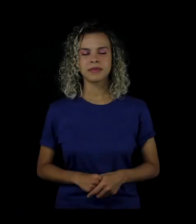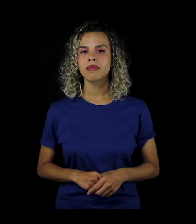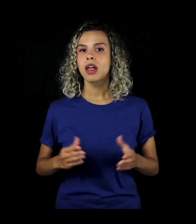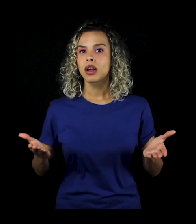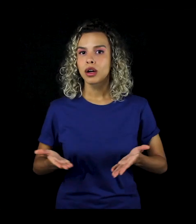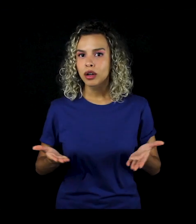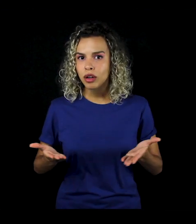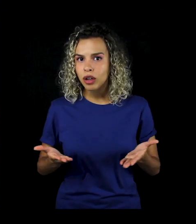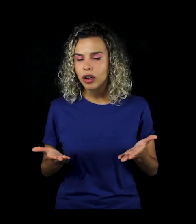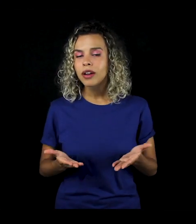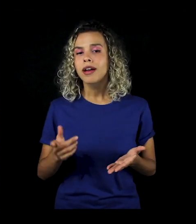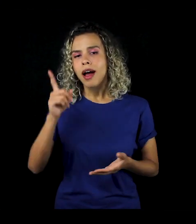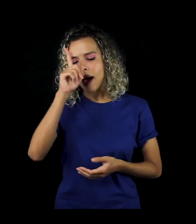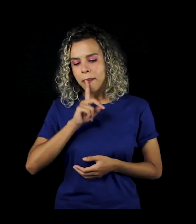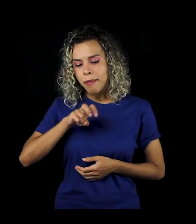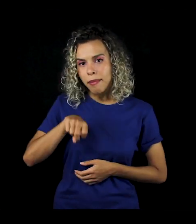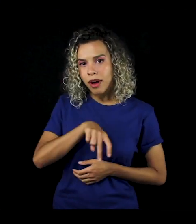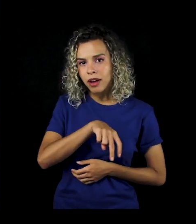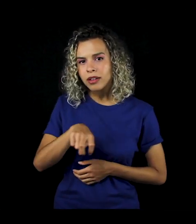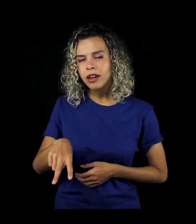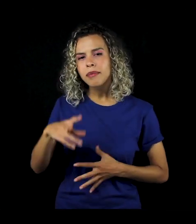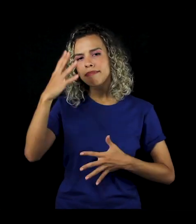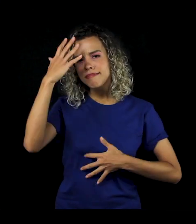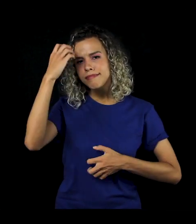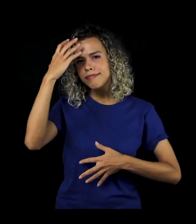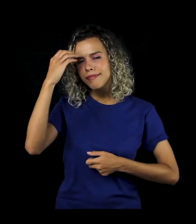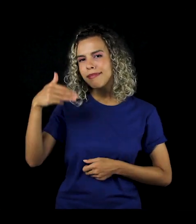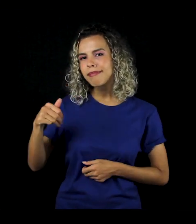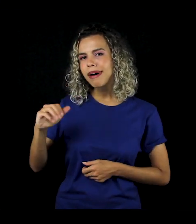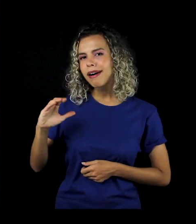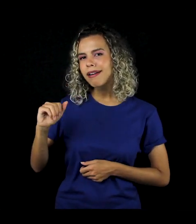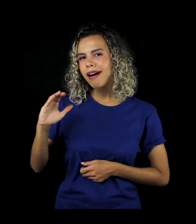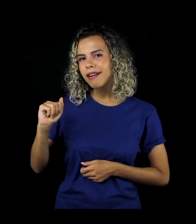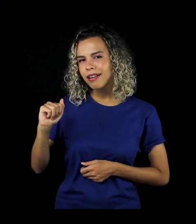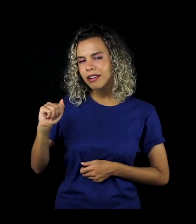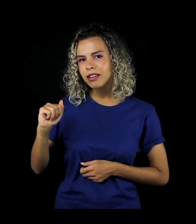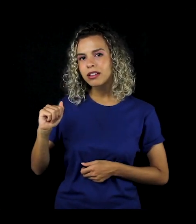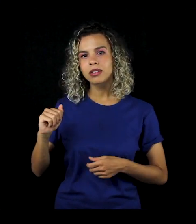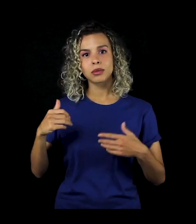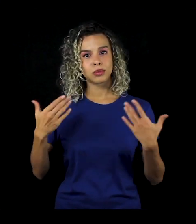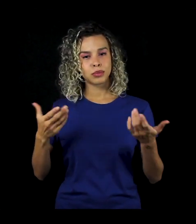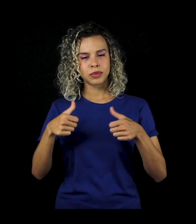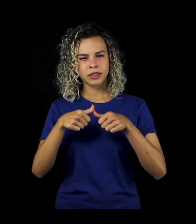Agora, vou fazer a amarelinha Macaca. Para isso, utilizei uma fita isolante comum preta